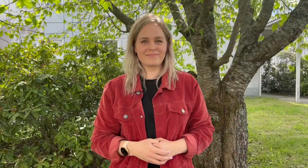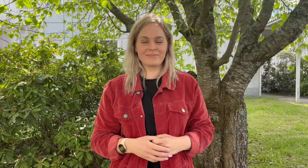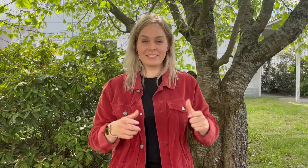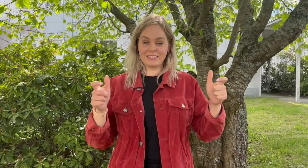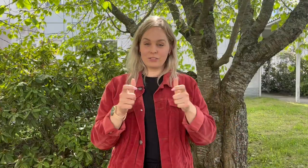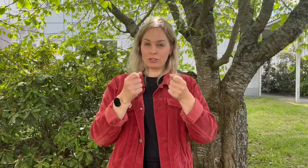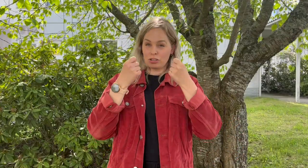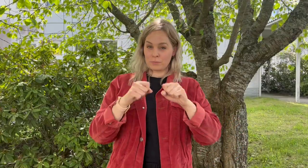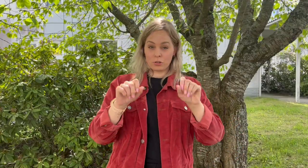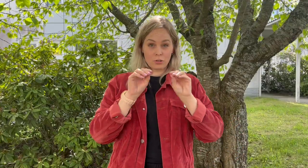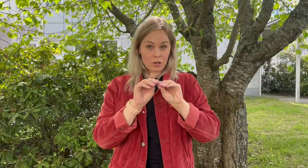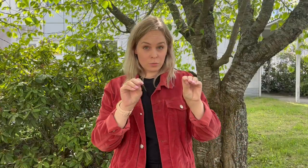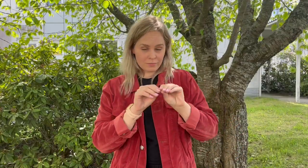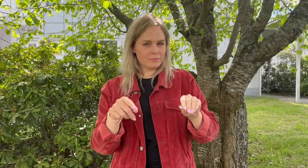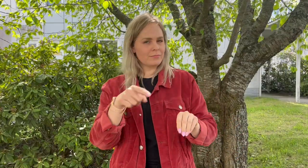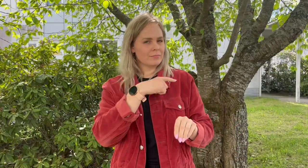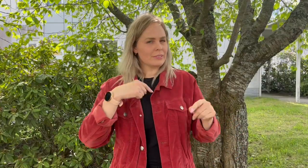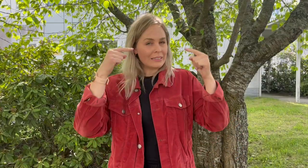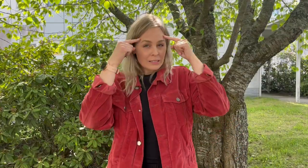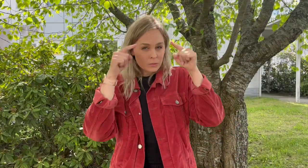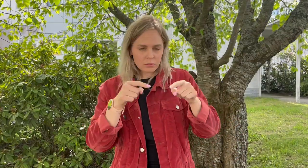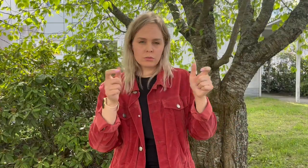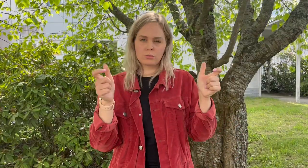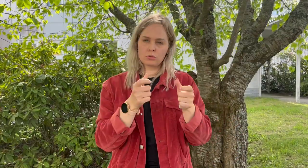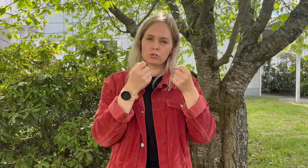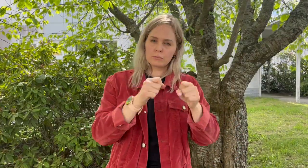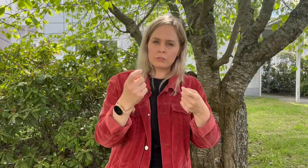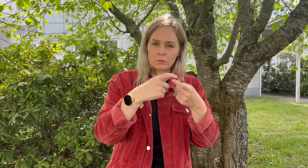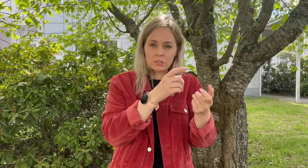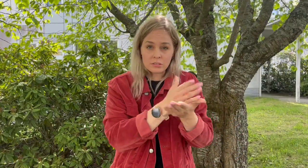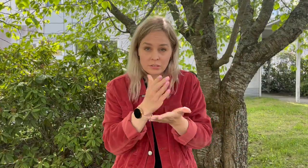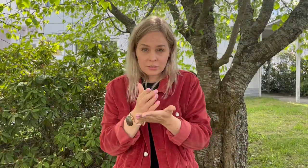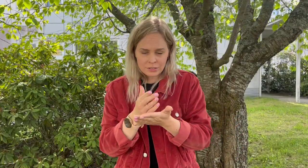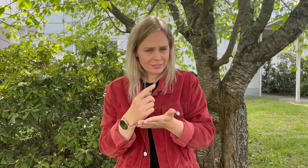Järjestötoiminnan koulutuksessa keskitytään yhdistystoimintaan liittyviin asioihin, -